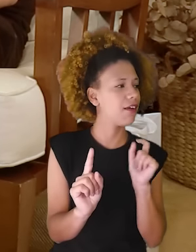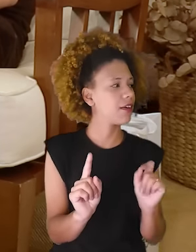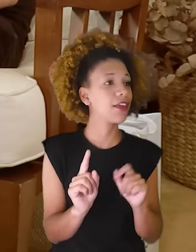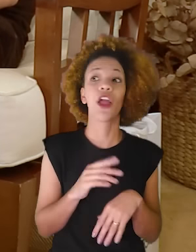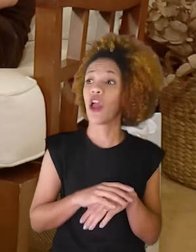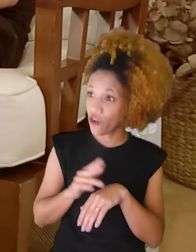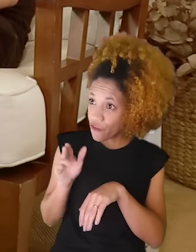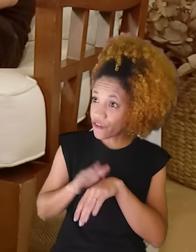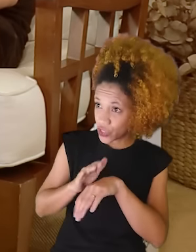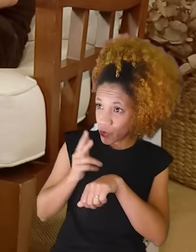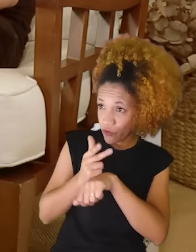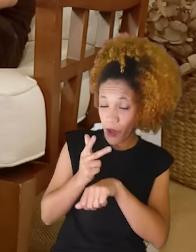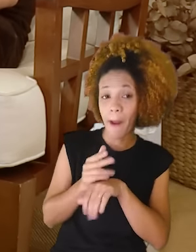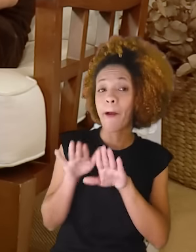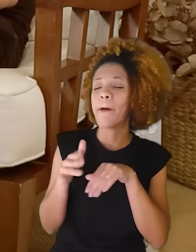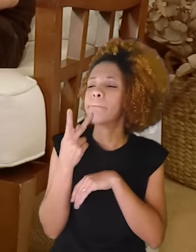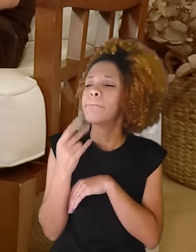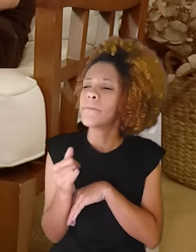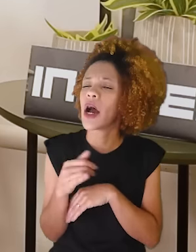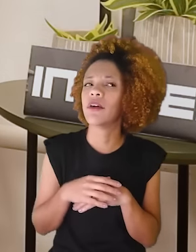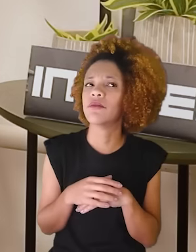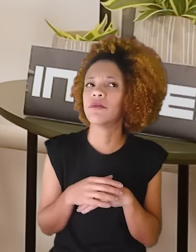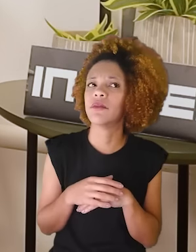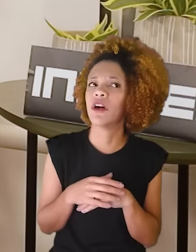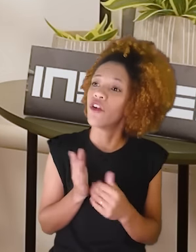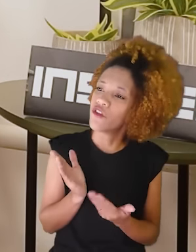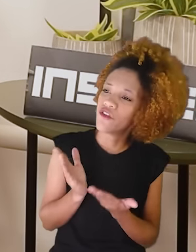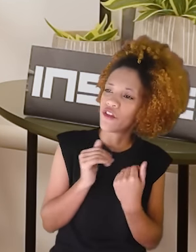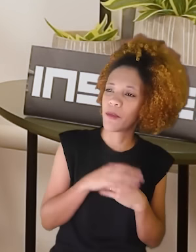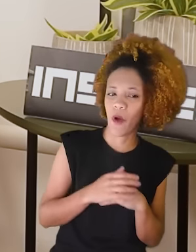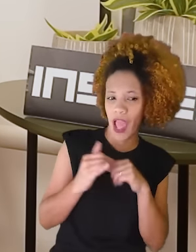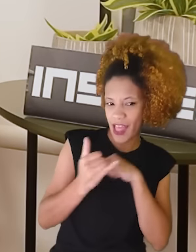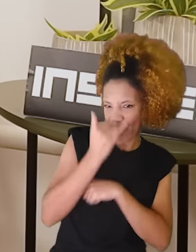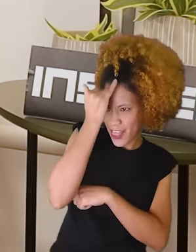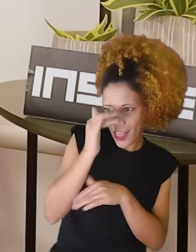pai F Eu fiz um vídeo desse falando assim pai eu vou vamos é forjar uma uma traição aqui em casa